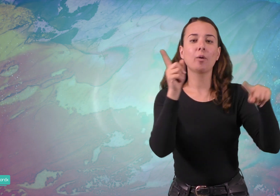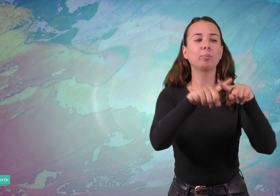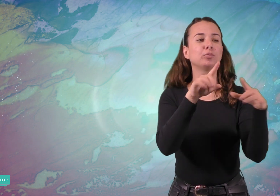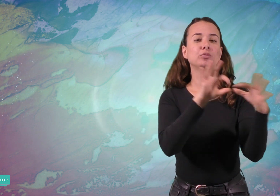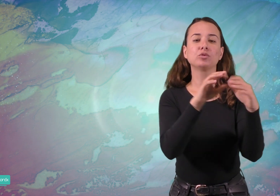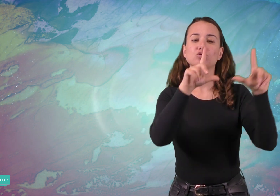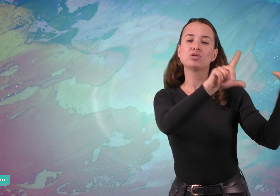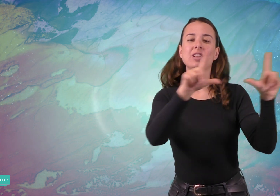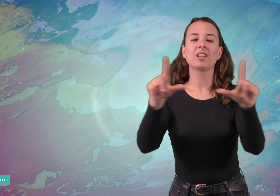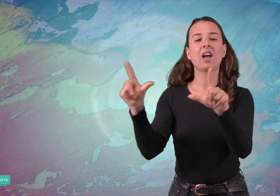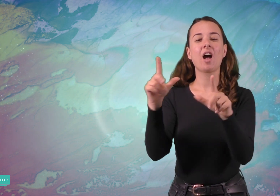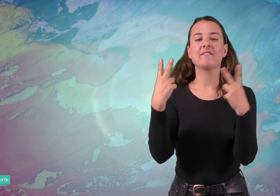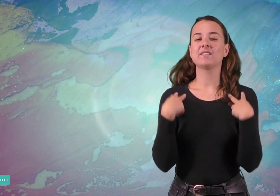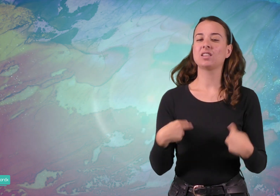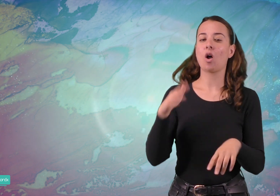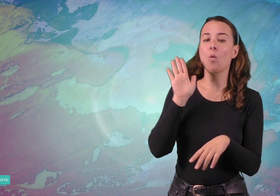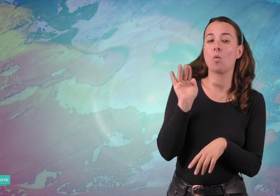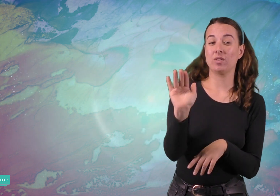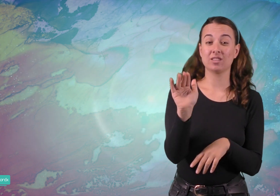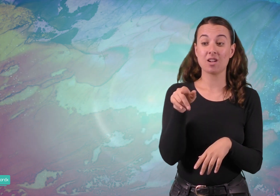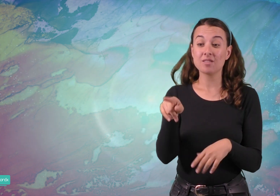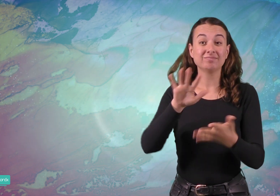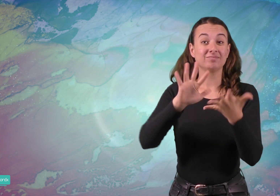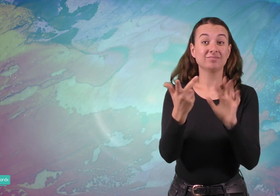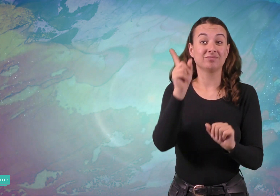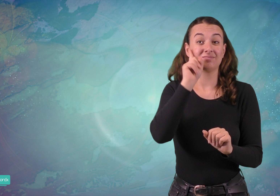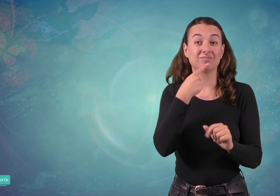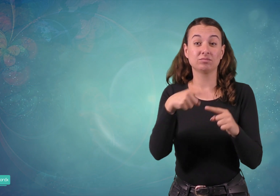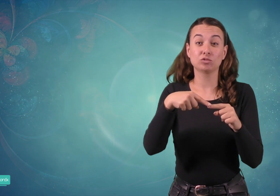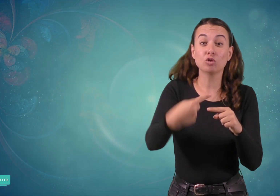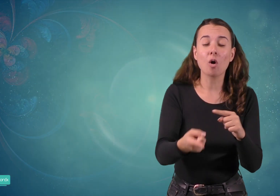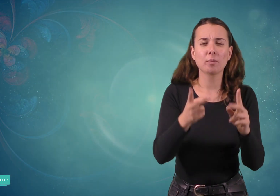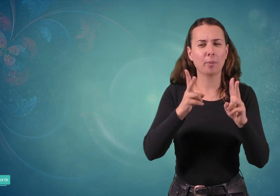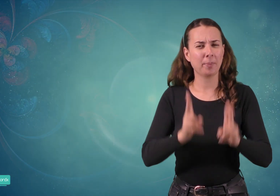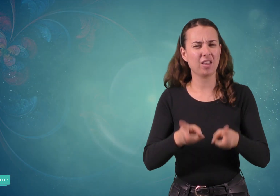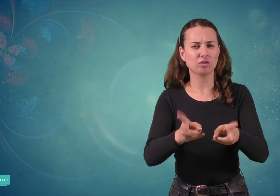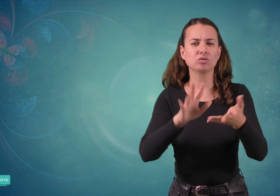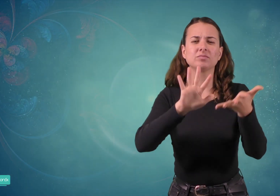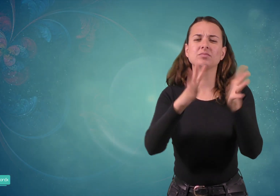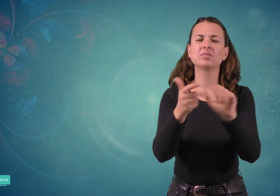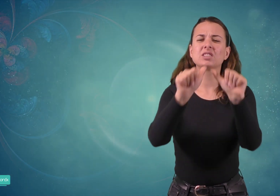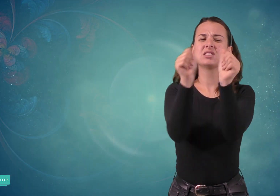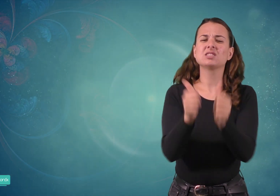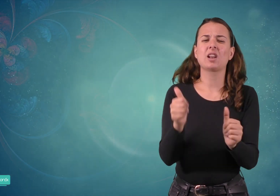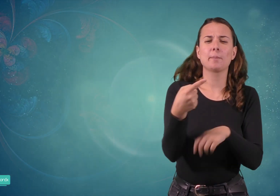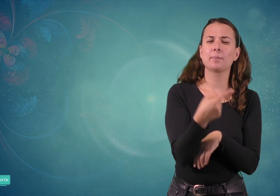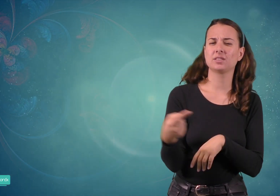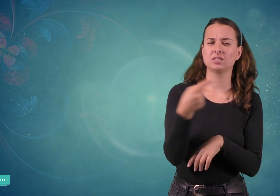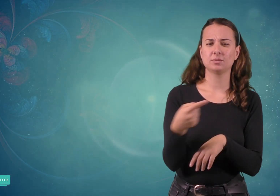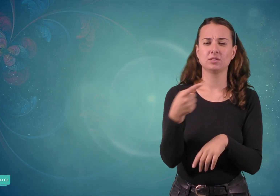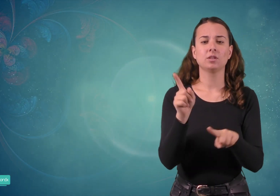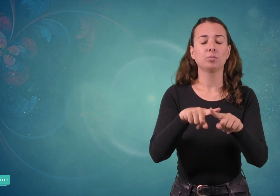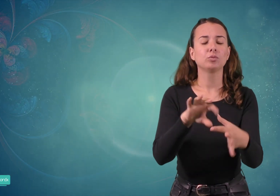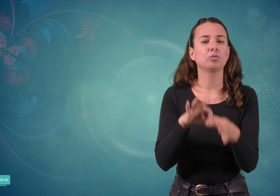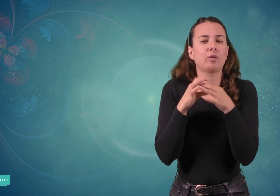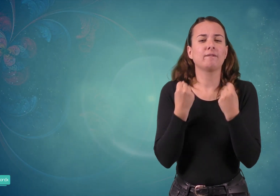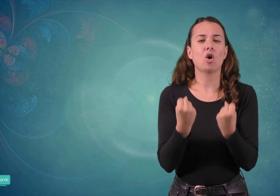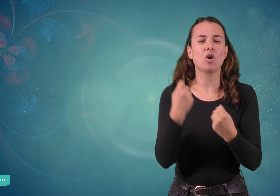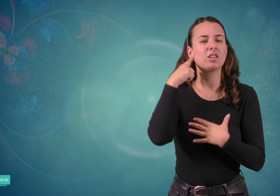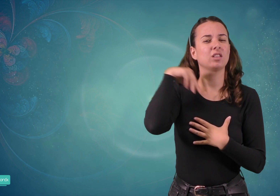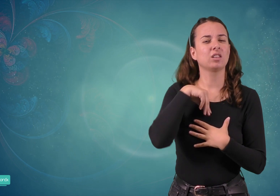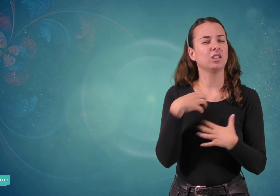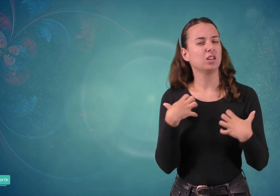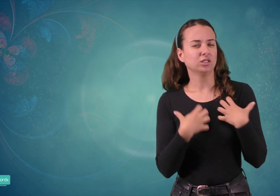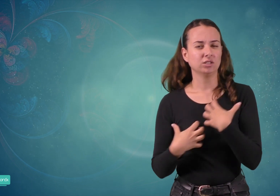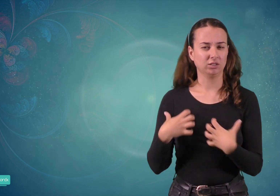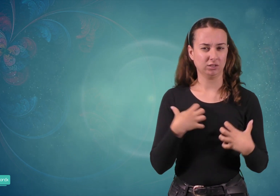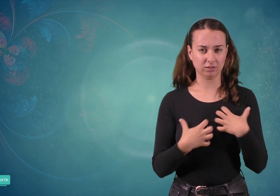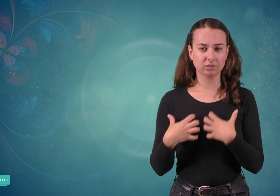ed alle scene di vita quotidiana, diventa sempre più pessimista ma allo stesso tempo più consono alla sua realtà interiore.